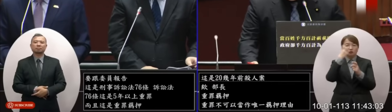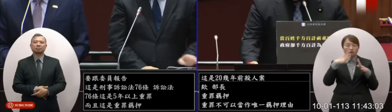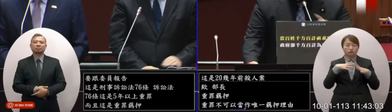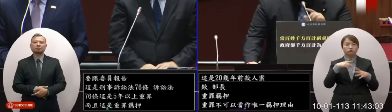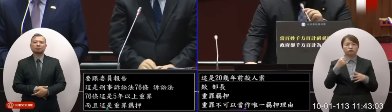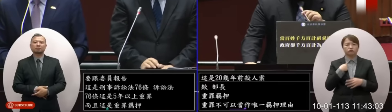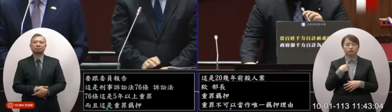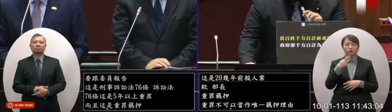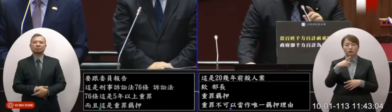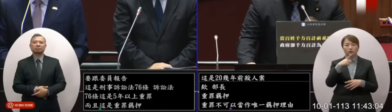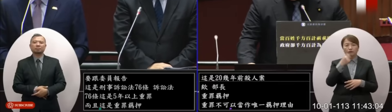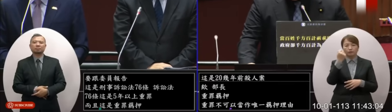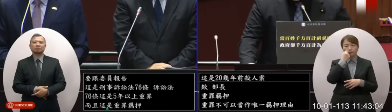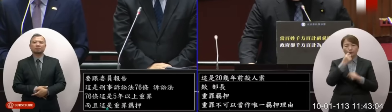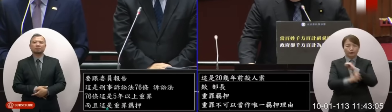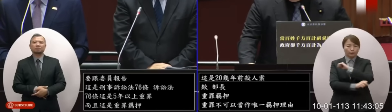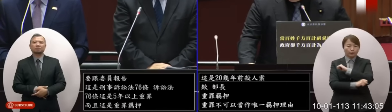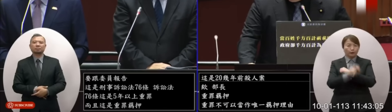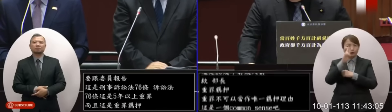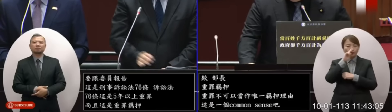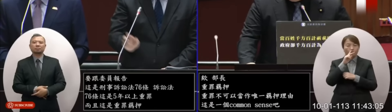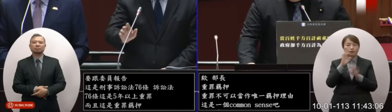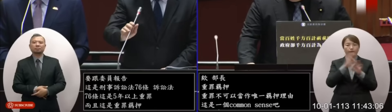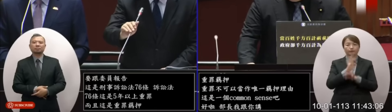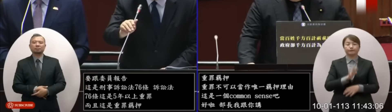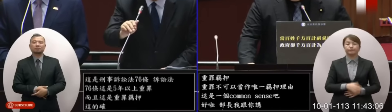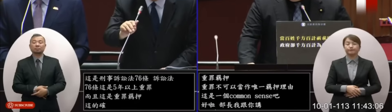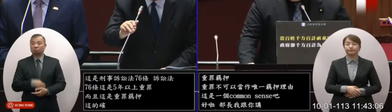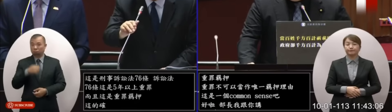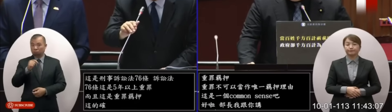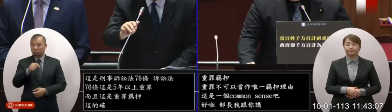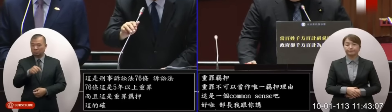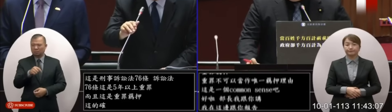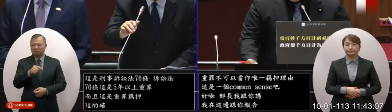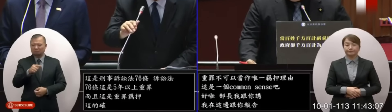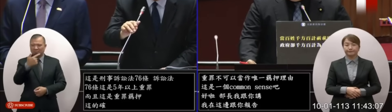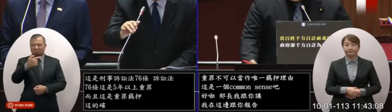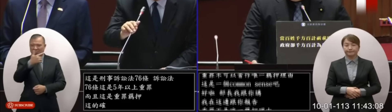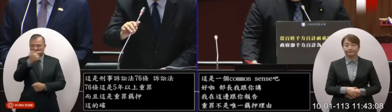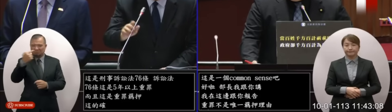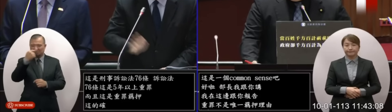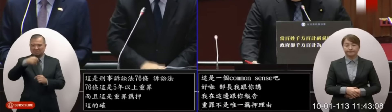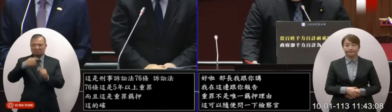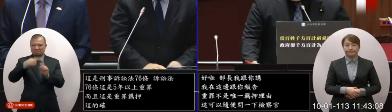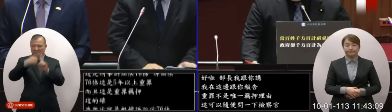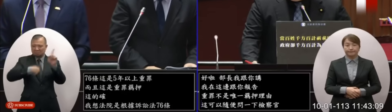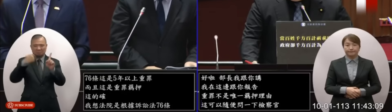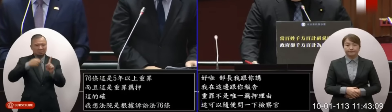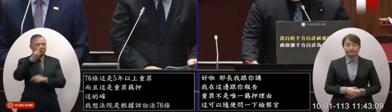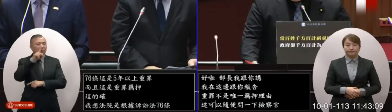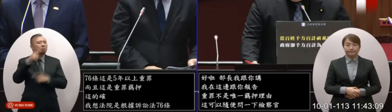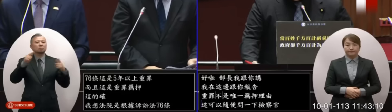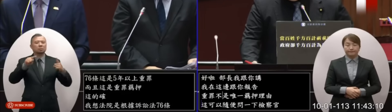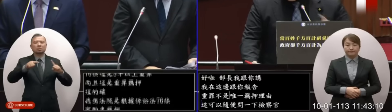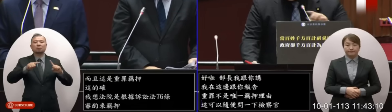你不能犯這種最低階的錯誤啊 這個我們這個不是低階錯誤 我們就是就法論法 好了沒關係